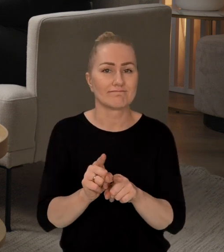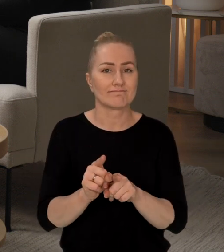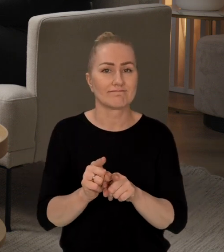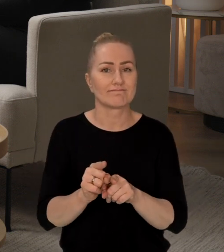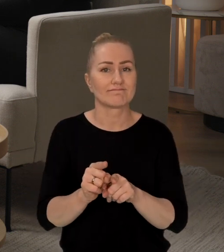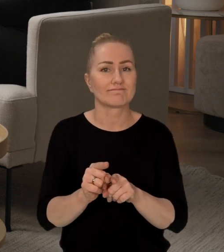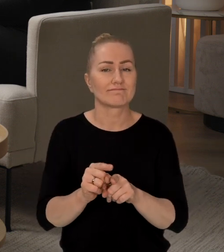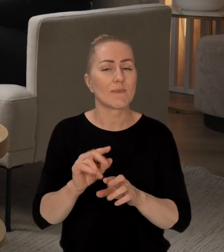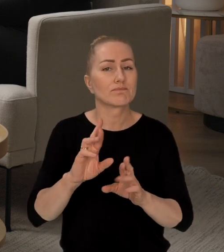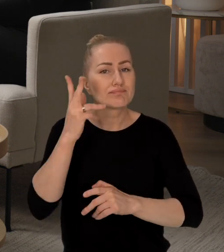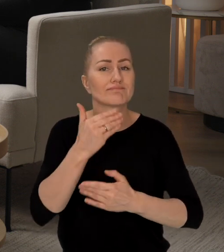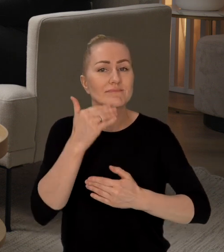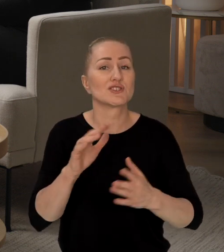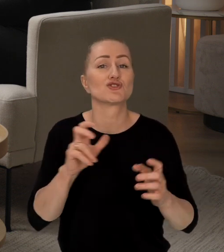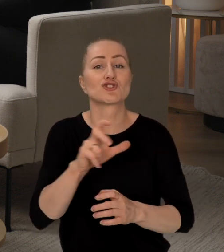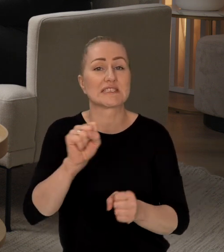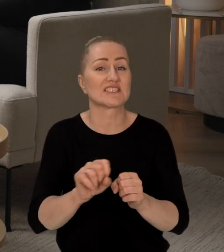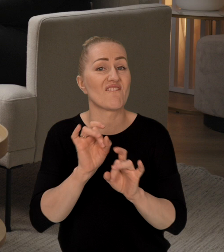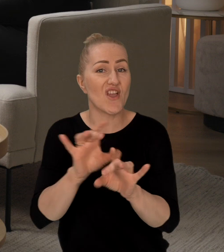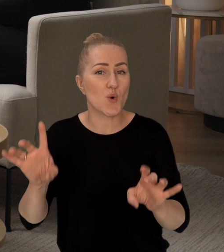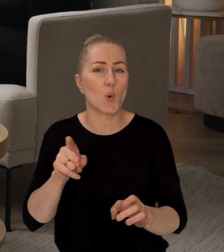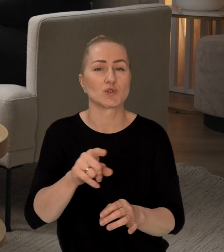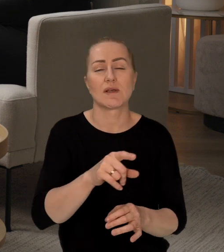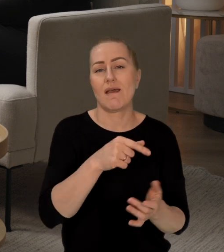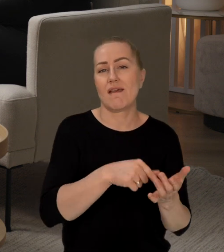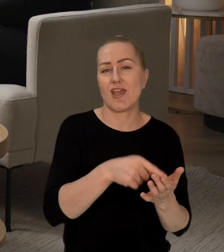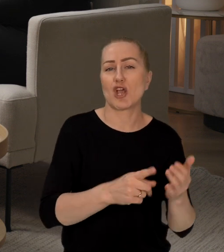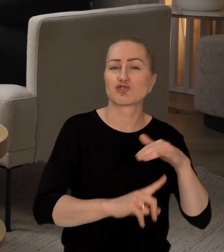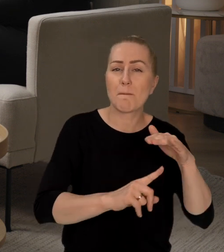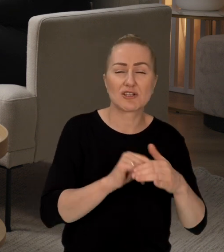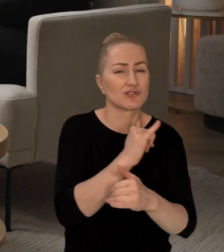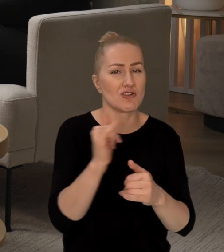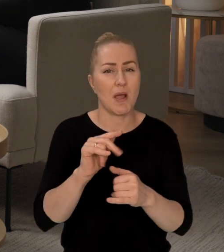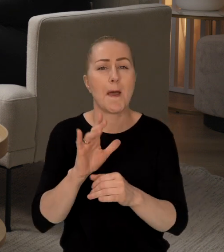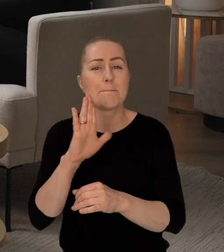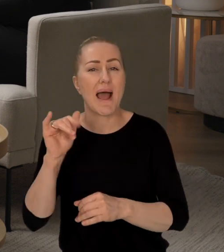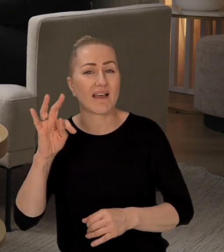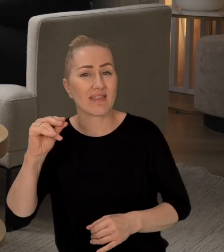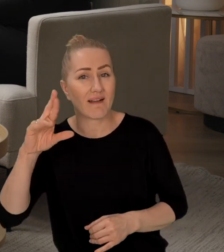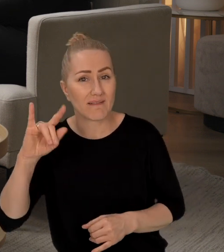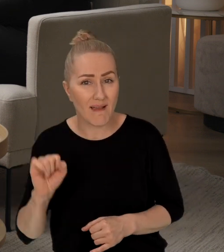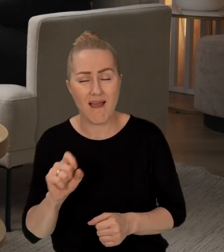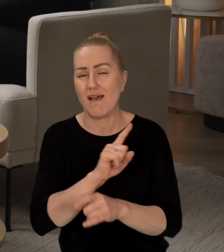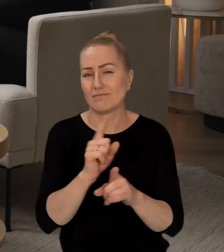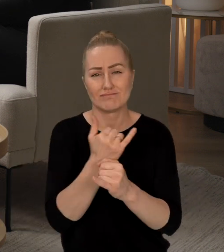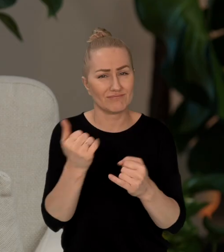rozpoznania infekcji wirusowych, grzybiczych, bakteryjnych. Także ma szerokie zastosowanie.